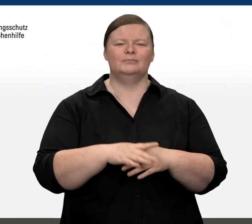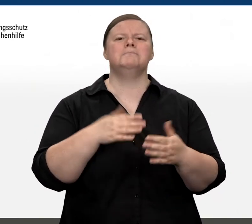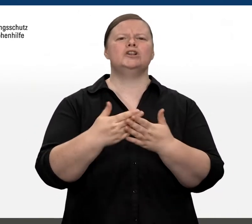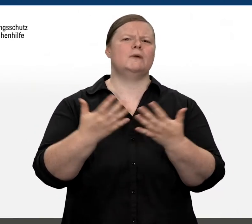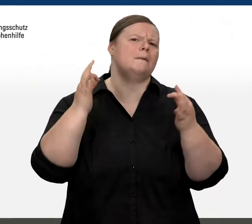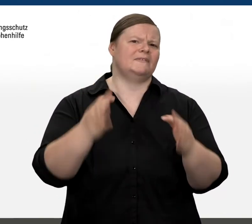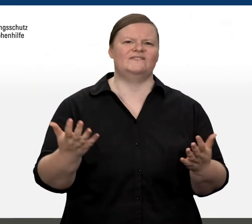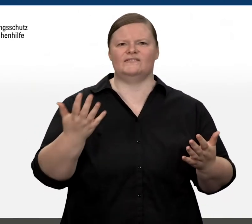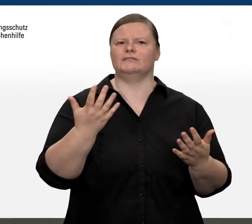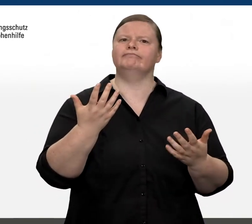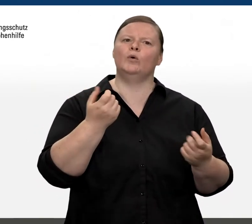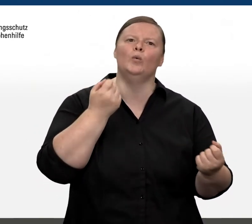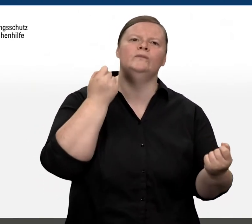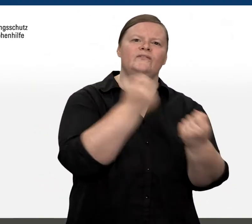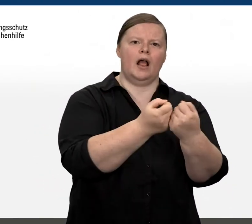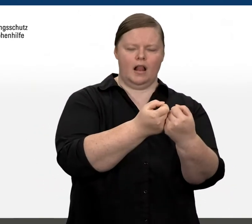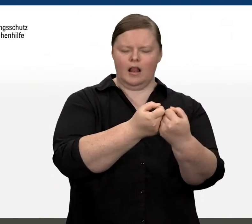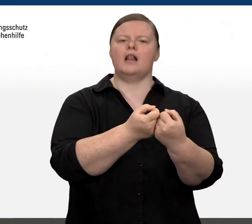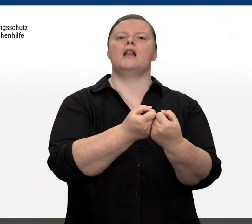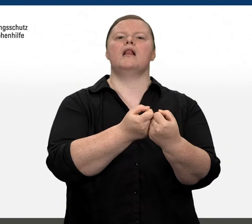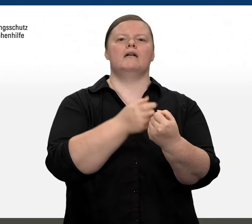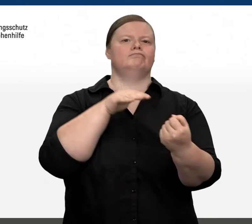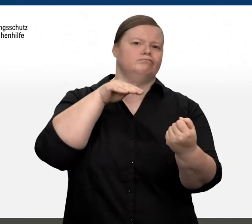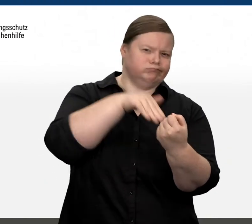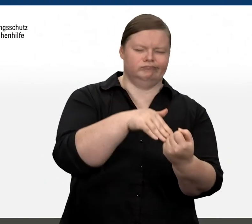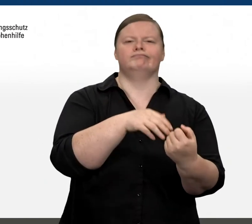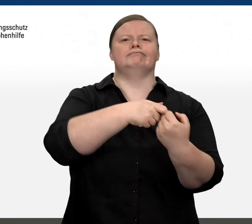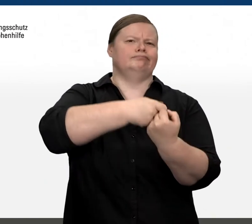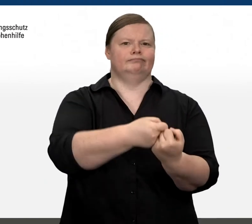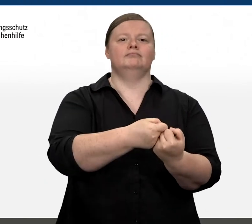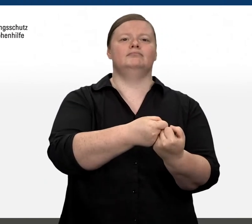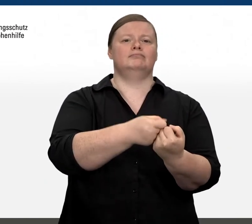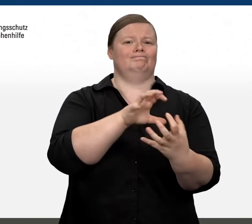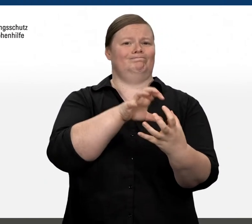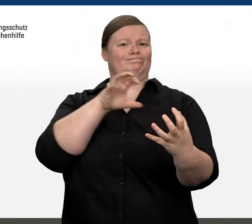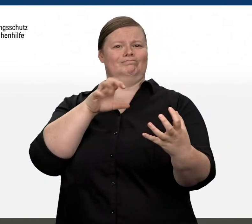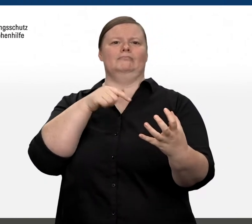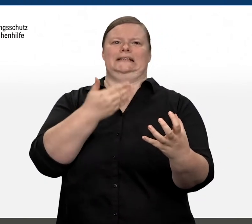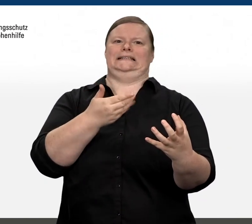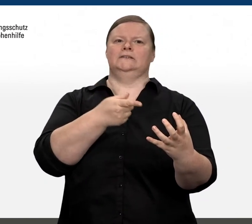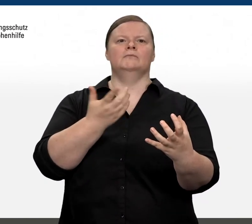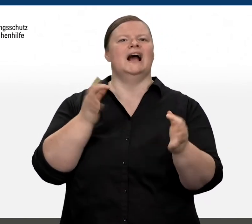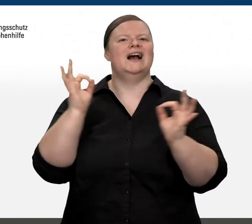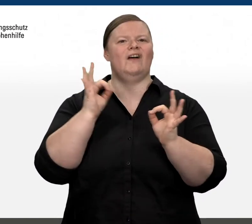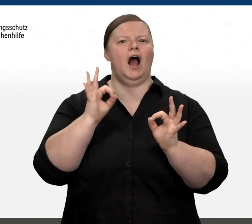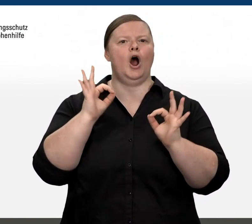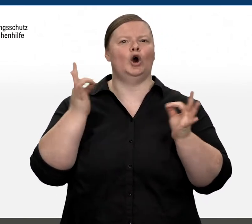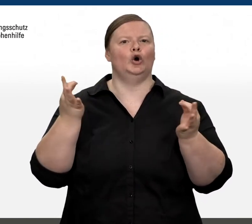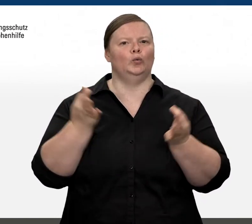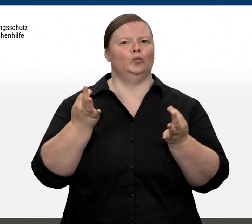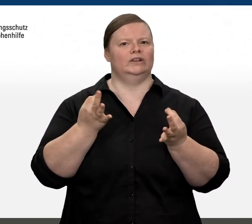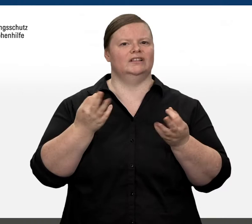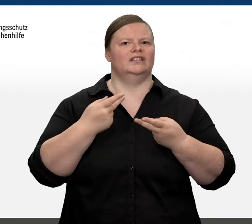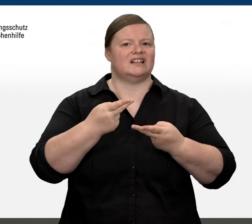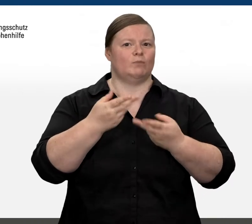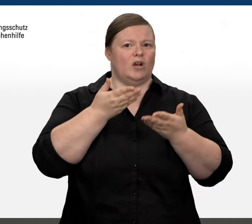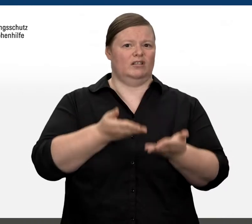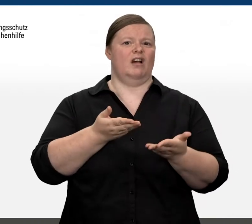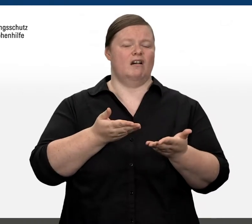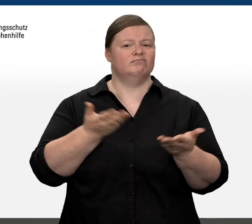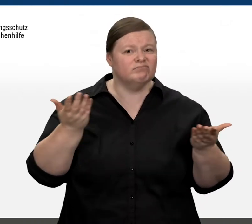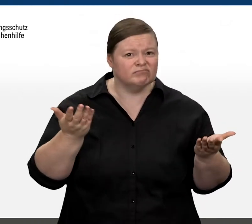Zum Beispiel bei einem Unfall eines Gefahrguttransporters,